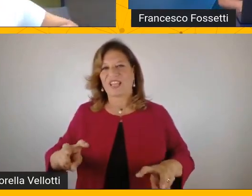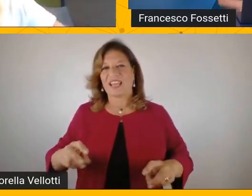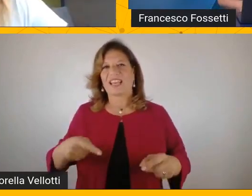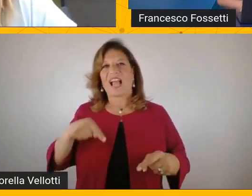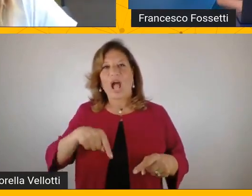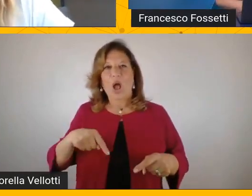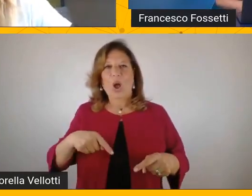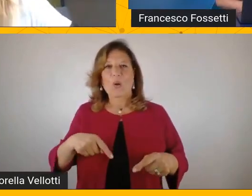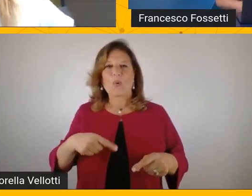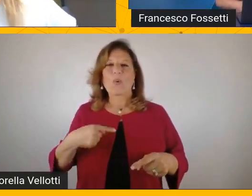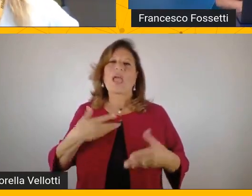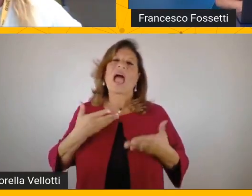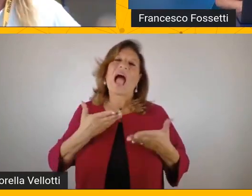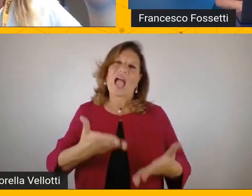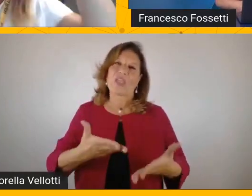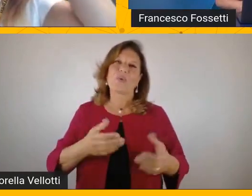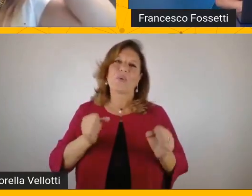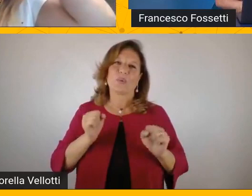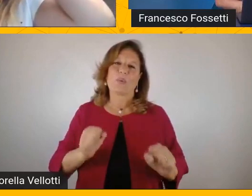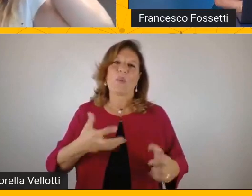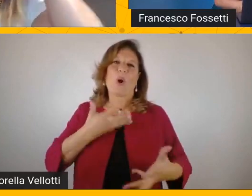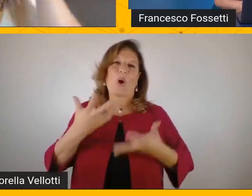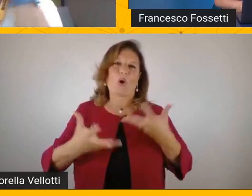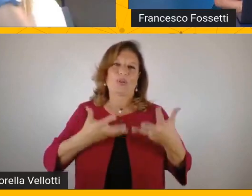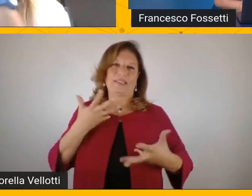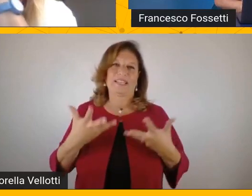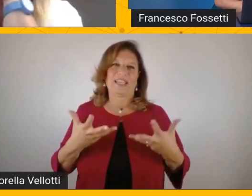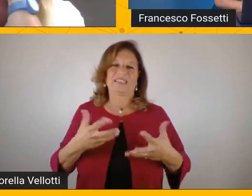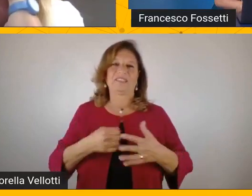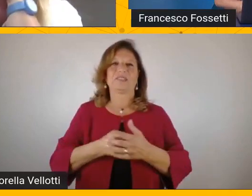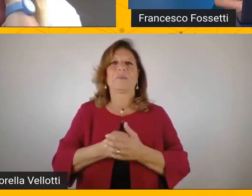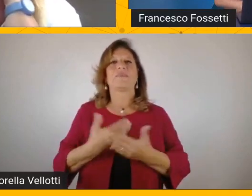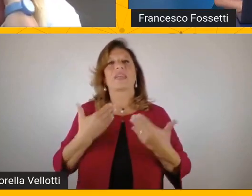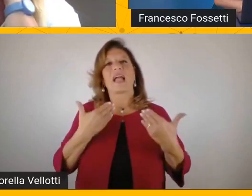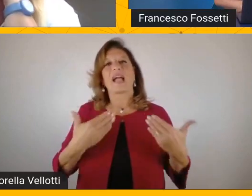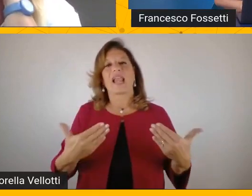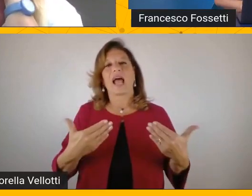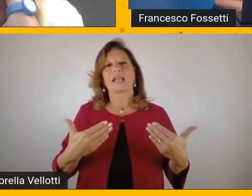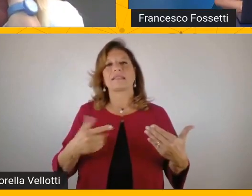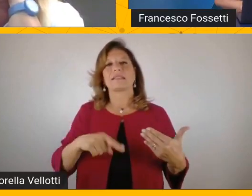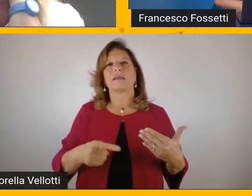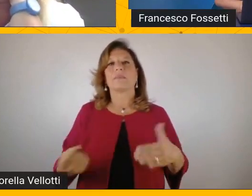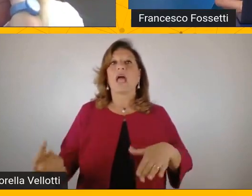piacere aiutare grazie davvero